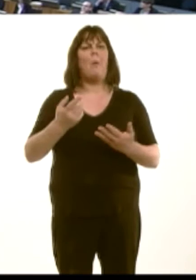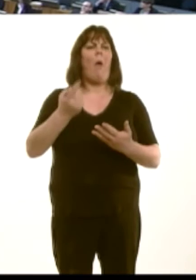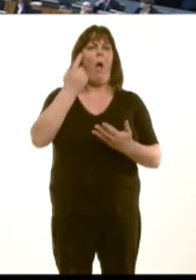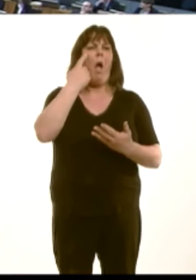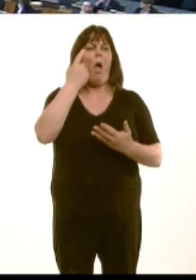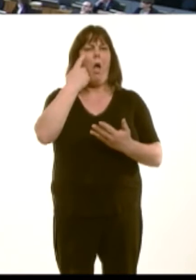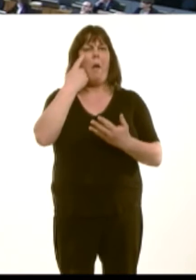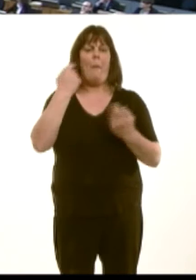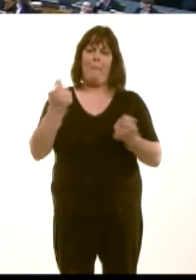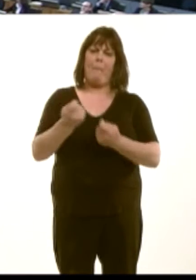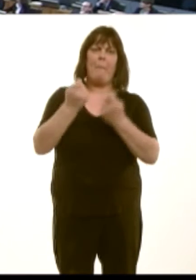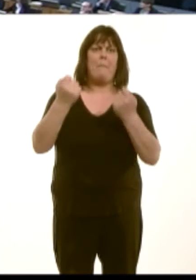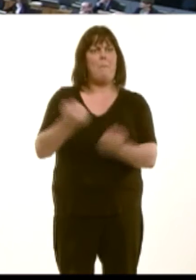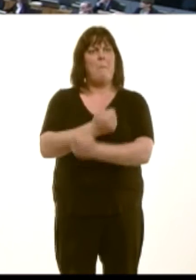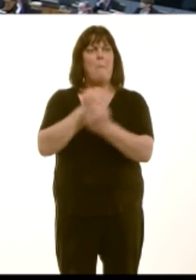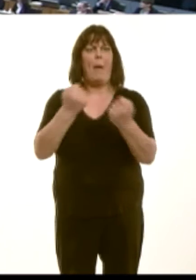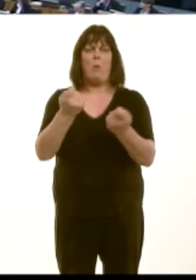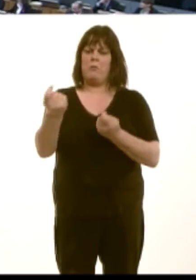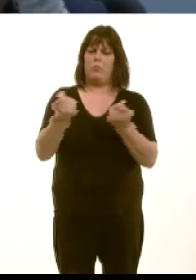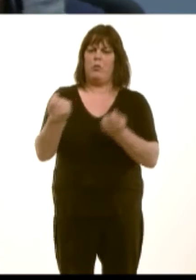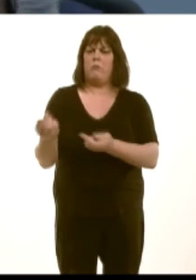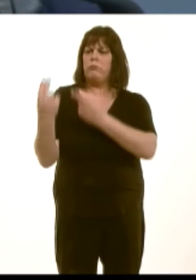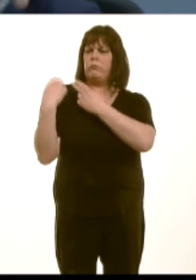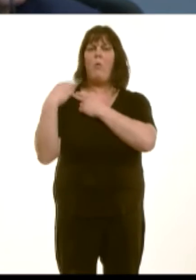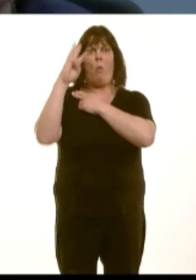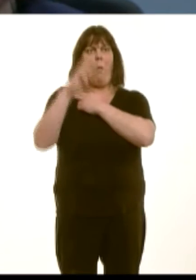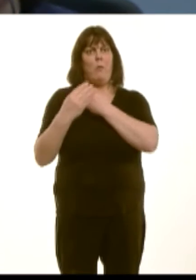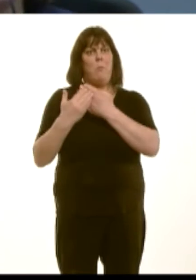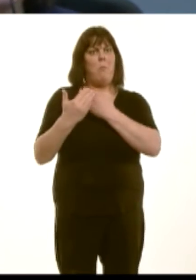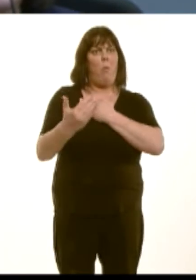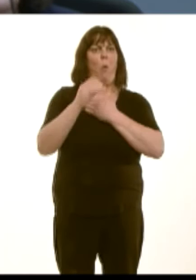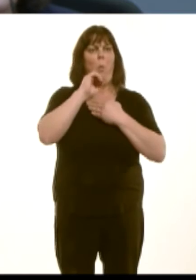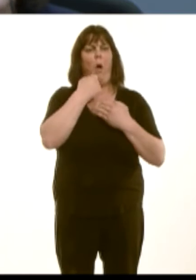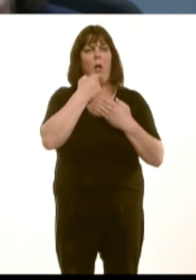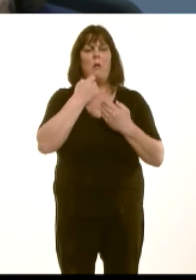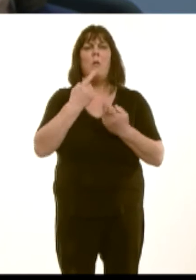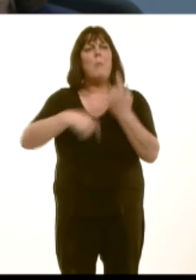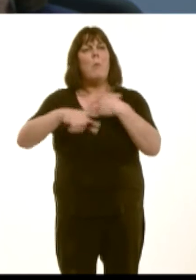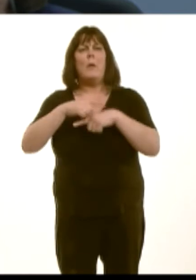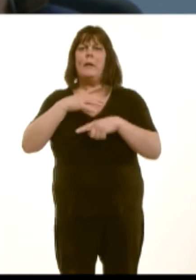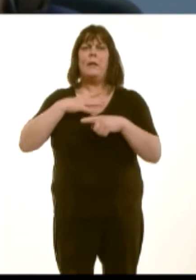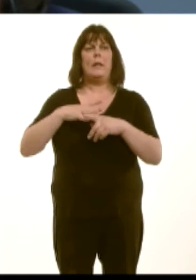agos. Mae hefyd yn hanfodol ein bod yn gweld pwerau yn cael eu datganoli oír lle hwn i gymunedau ar draws Cymru.